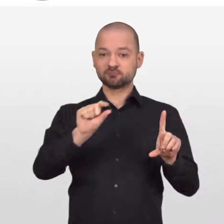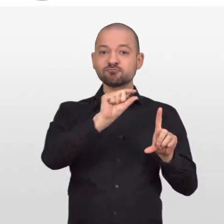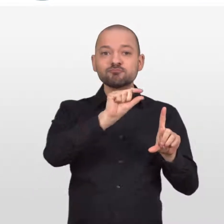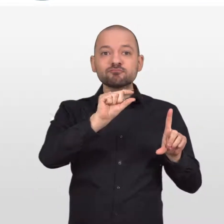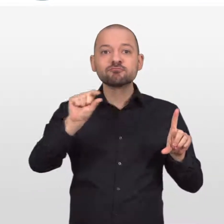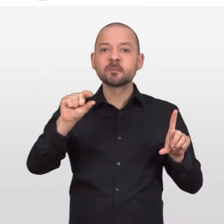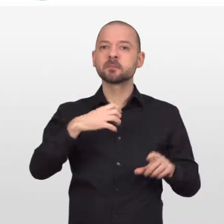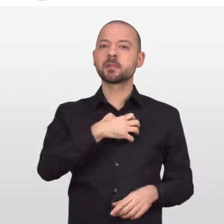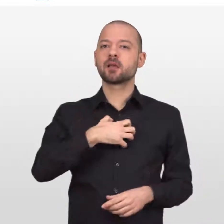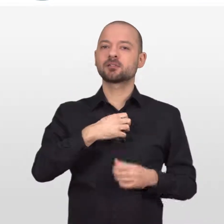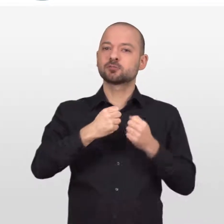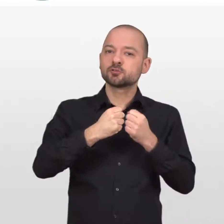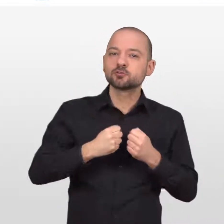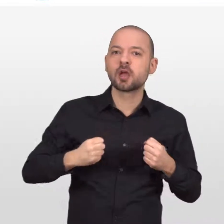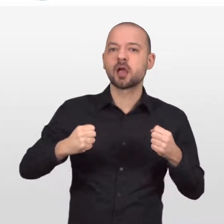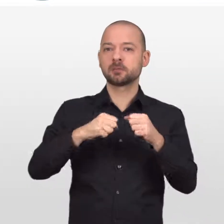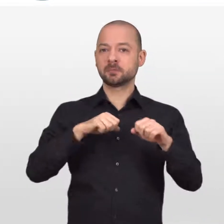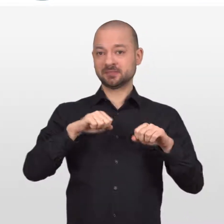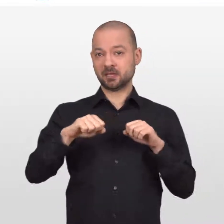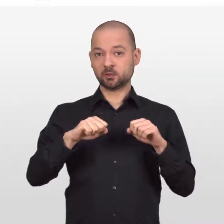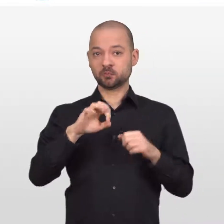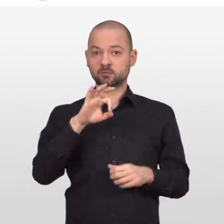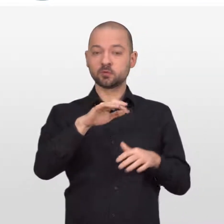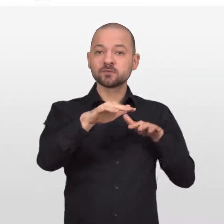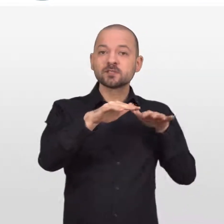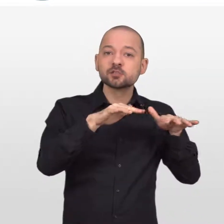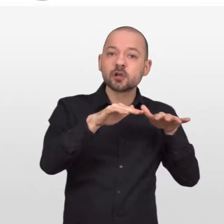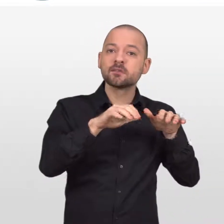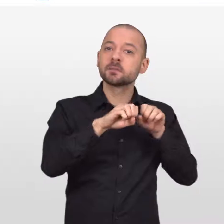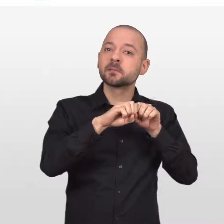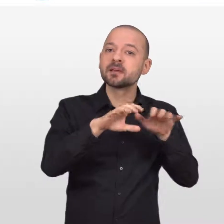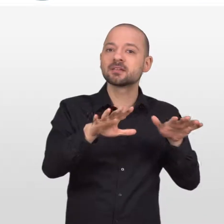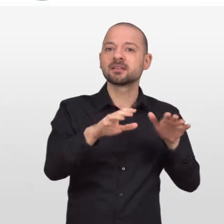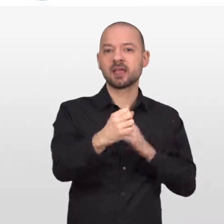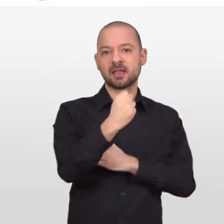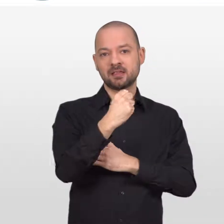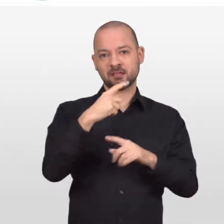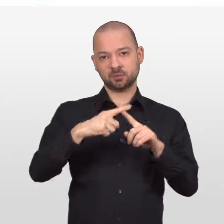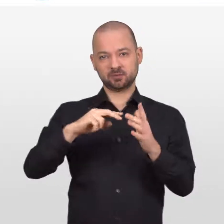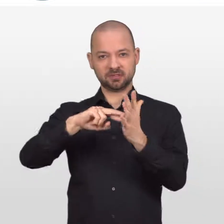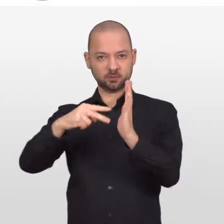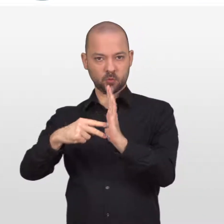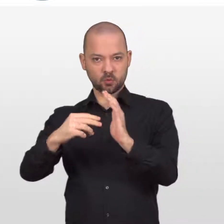Bayerisches Staatsministerium für Wirtschaft und Medien, Energie und Technologie